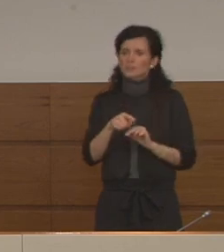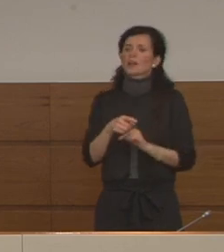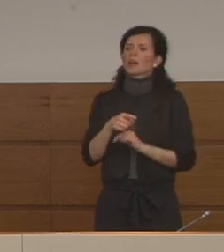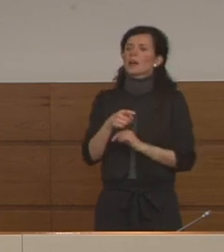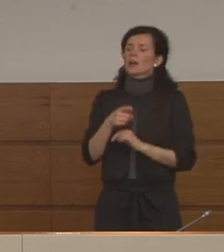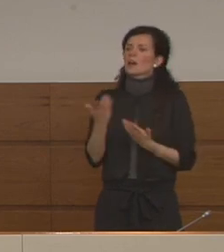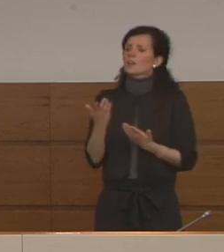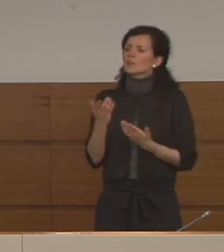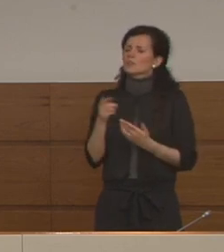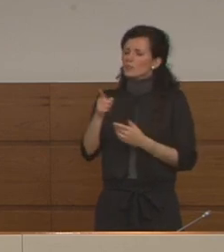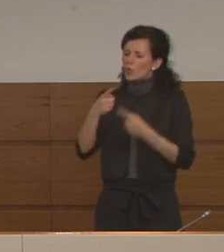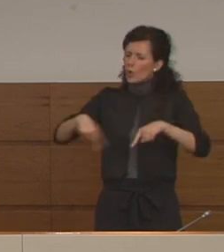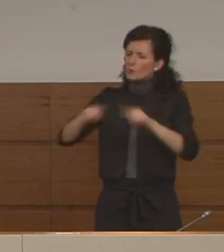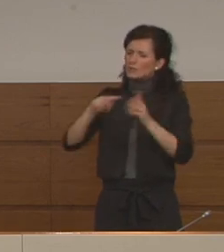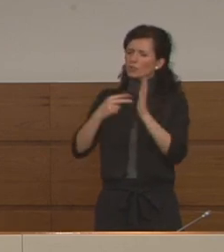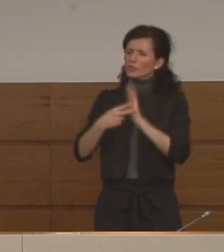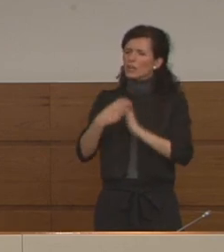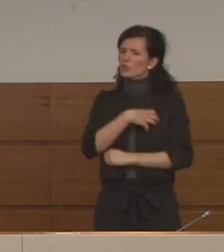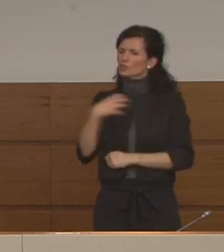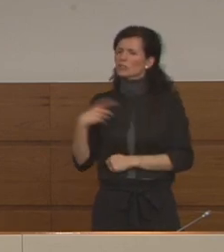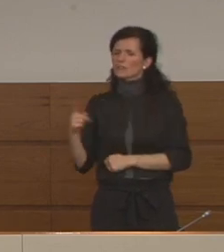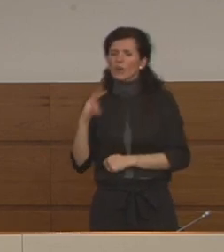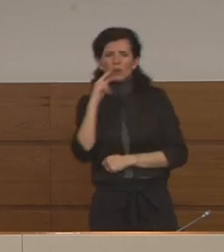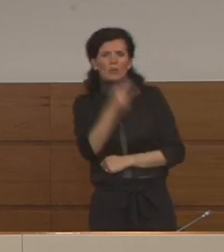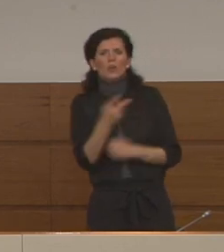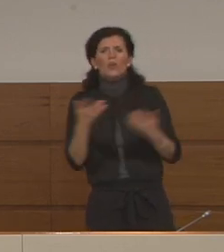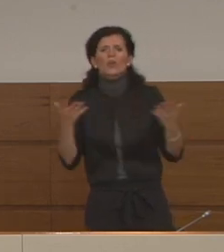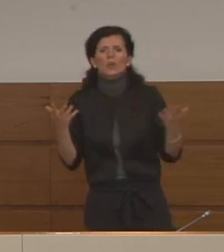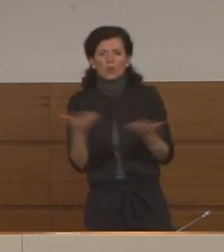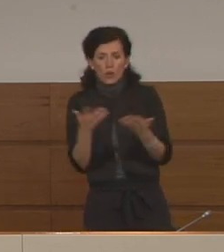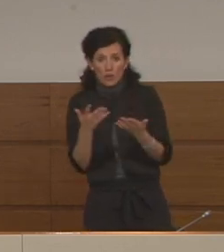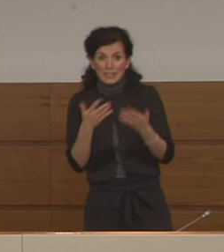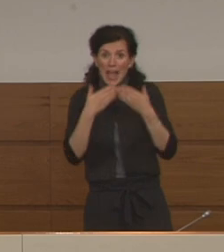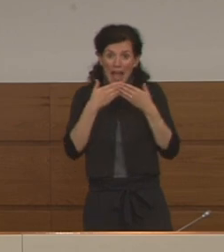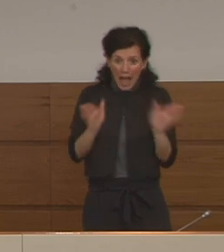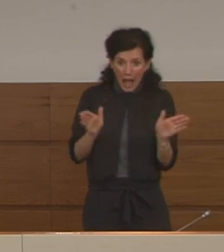il parere del comitato tecnico scientifico è quello di poter riaprire o no?